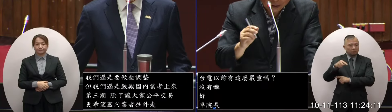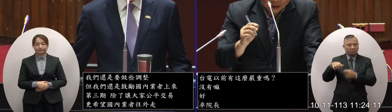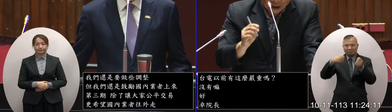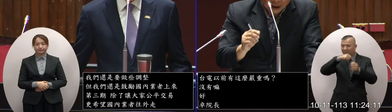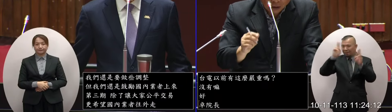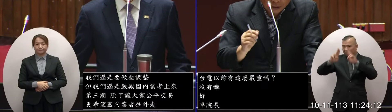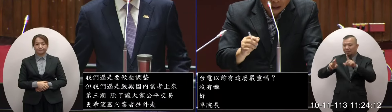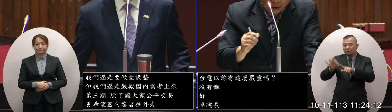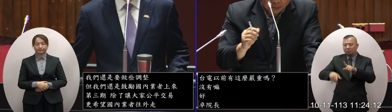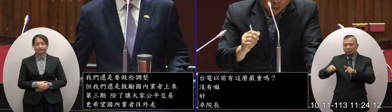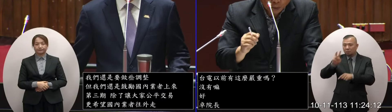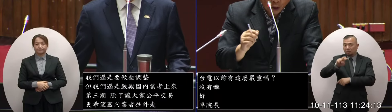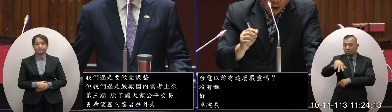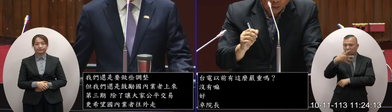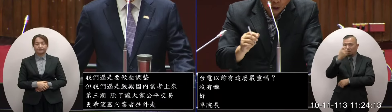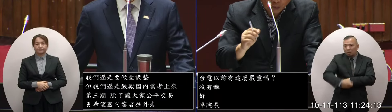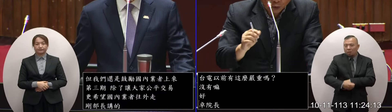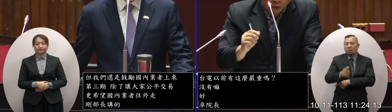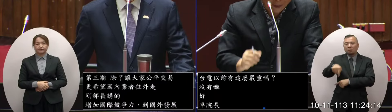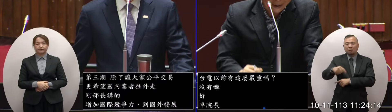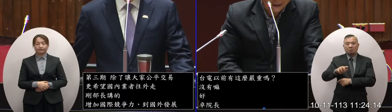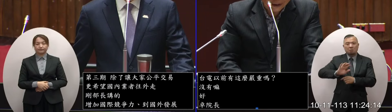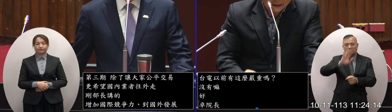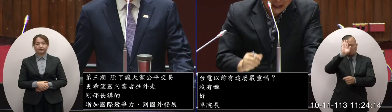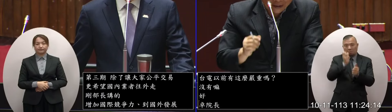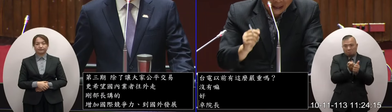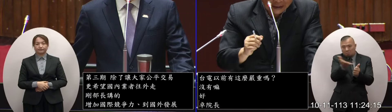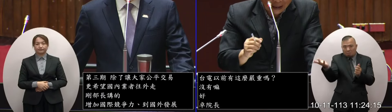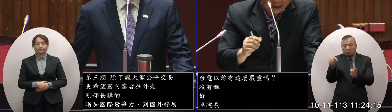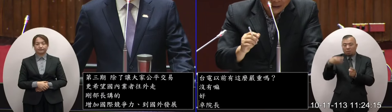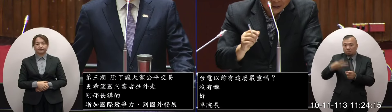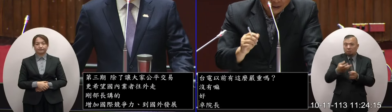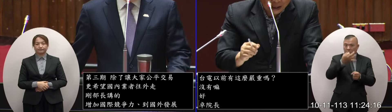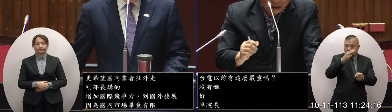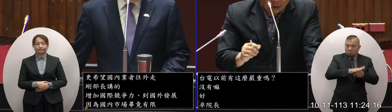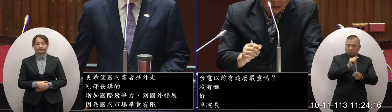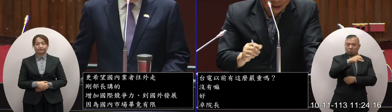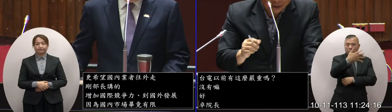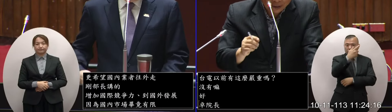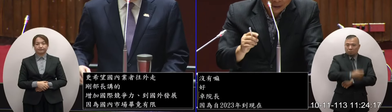易後條例 撥補500億 再加上在立法院